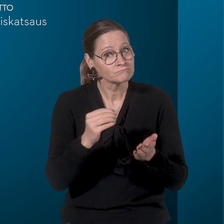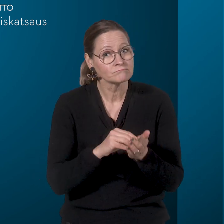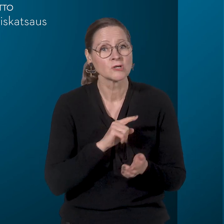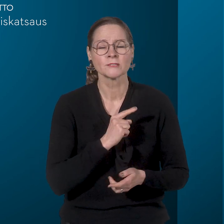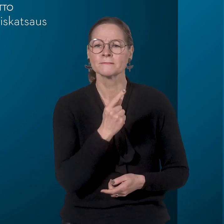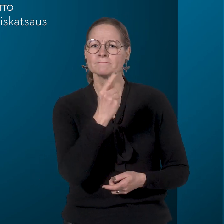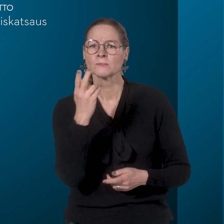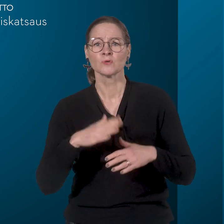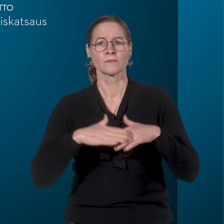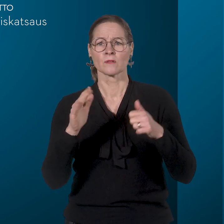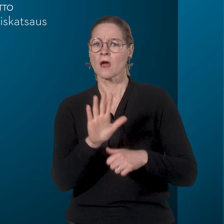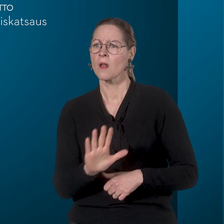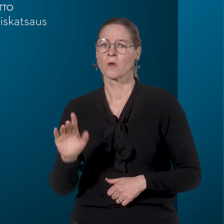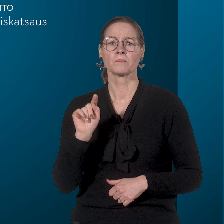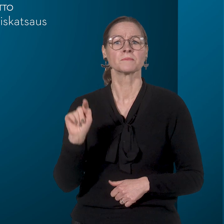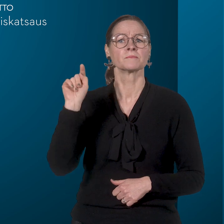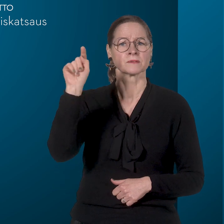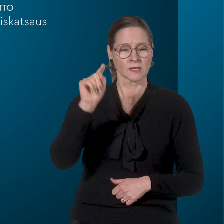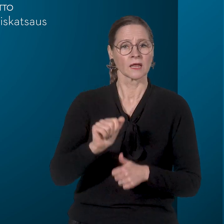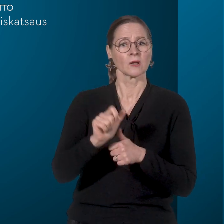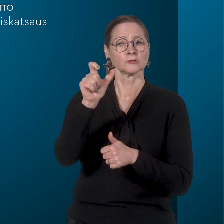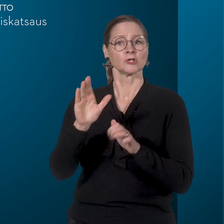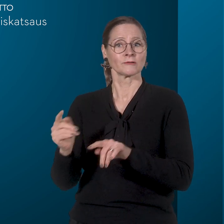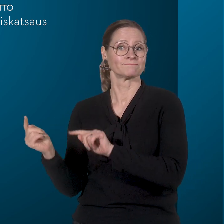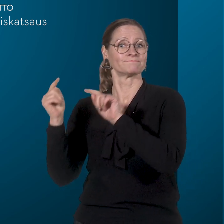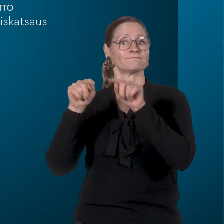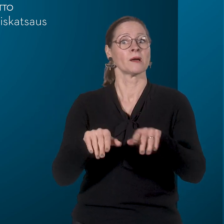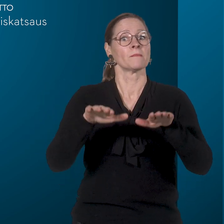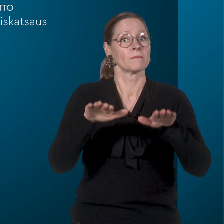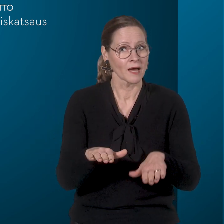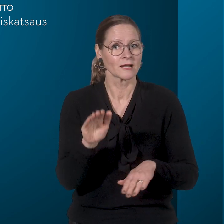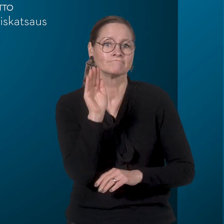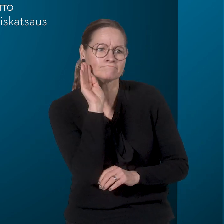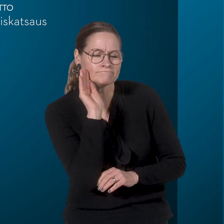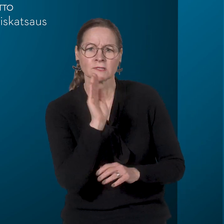Lisäksi joidenkin hyvinvointialueiden edustajat olivat paikalla kuulemassa -